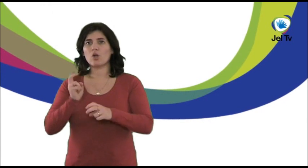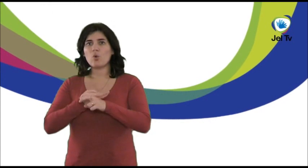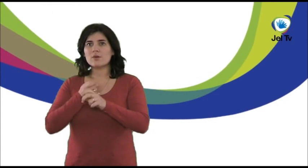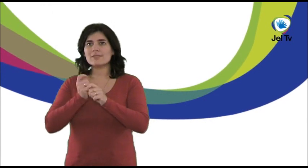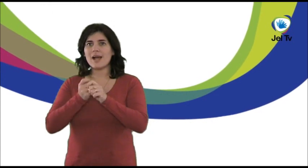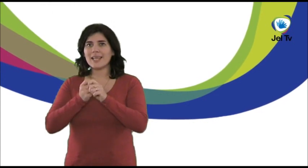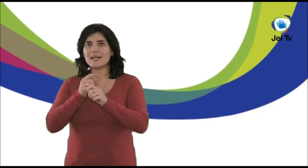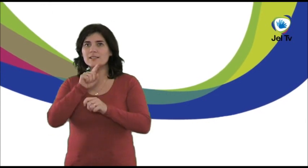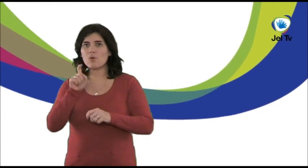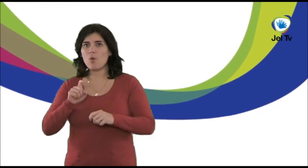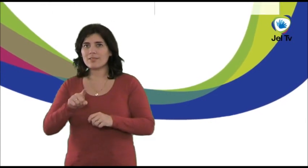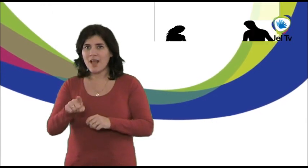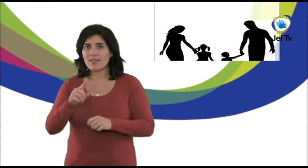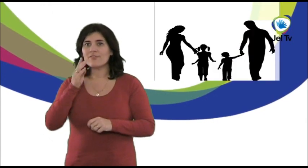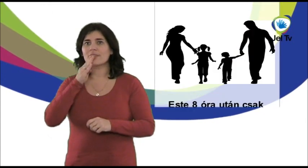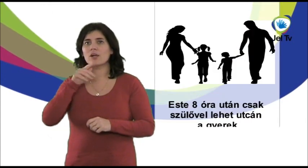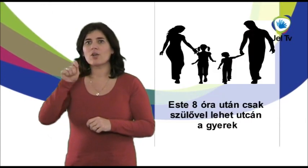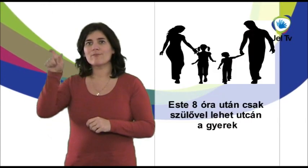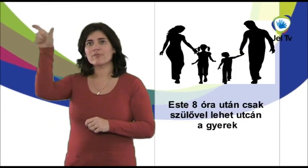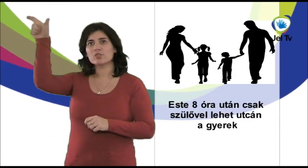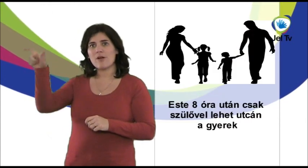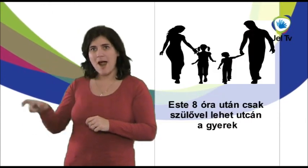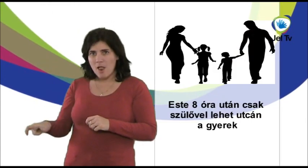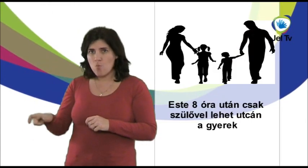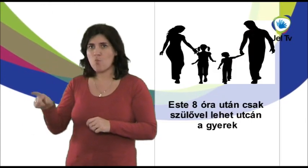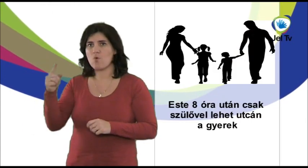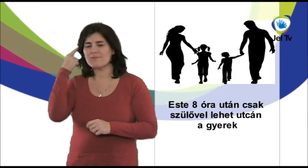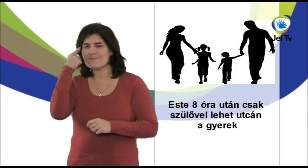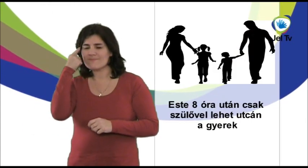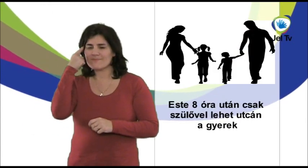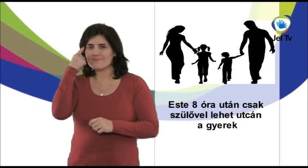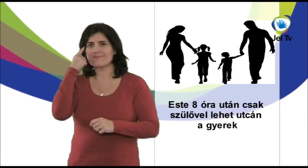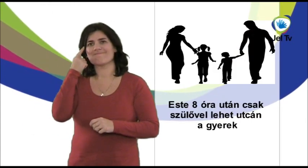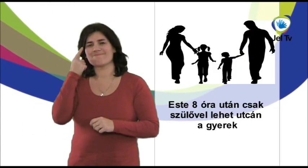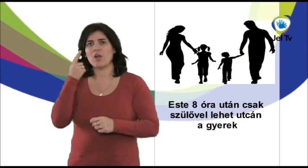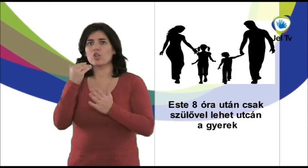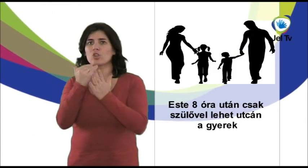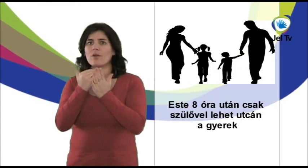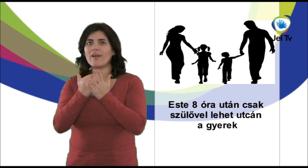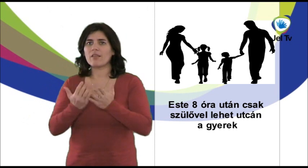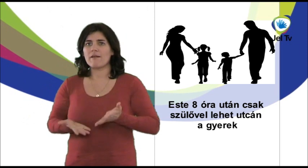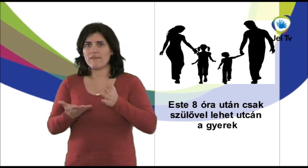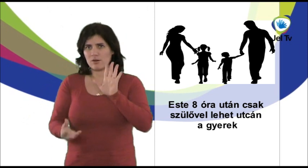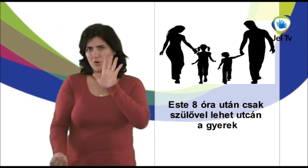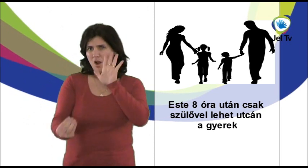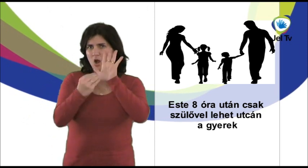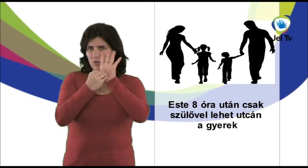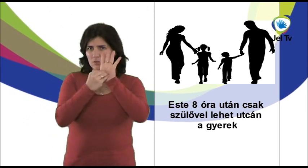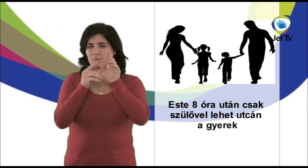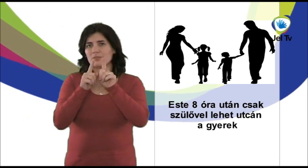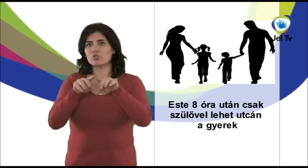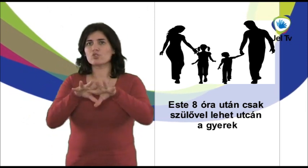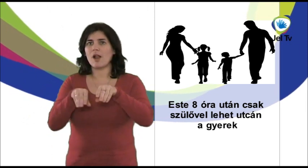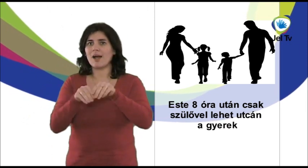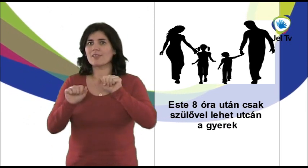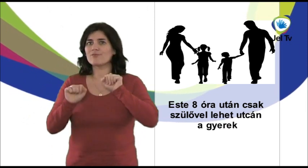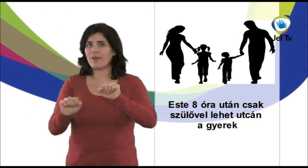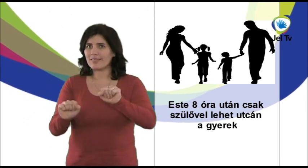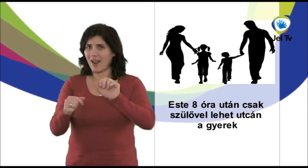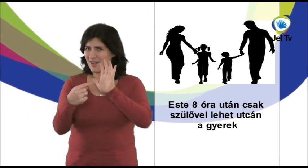Kőszegi Zoltán Fidesz-es képviselő törvényjavaslatot nyújtott be, családvédelmi szempontból.